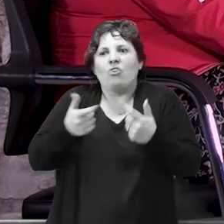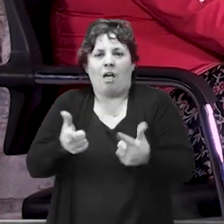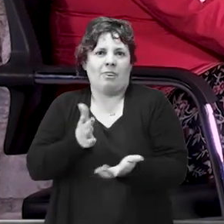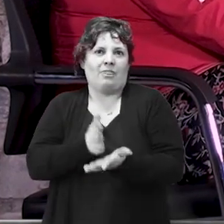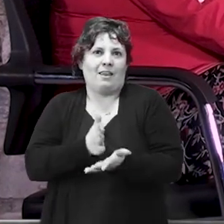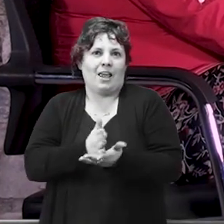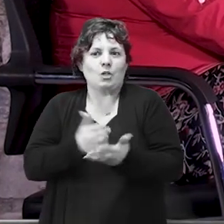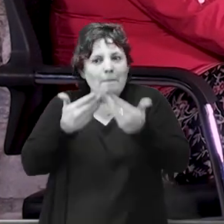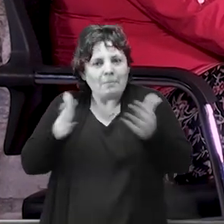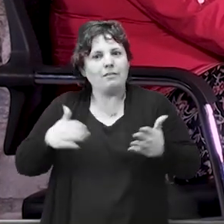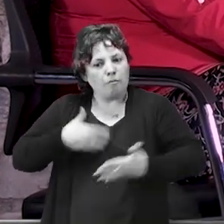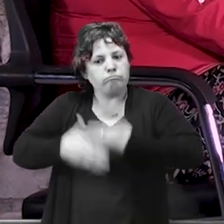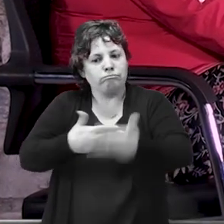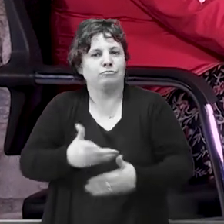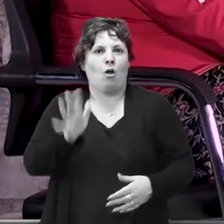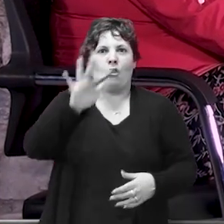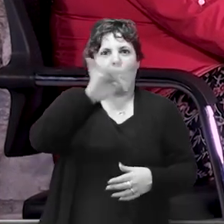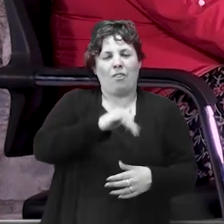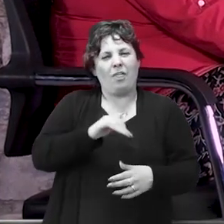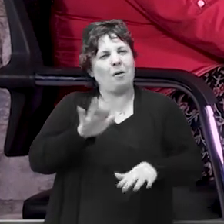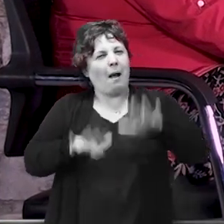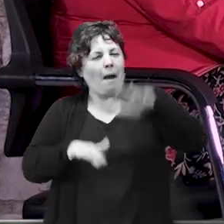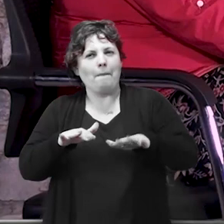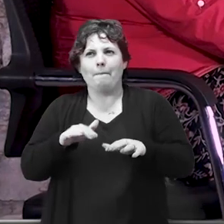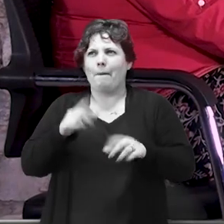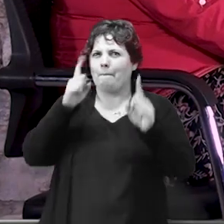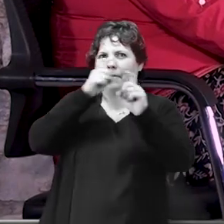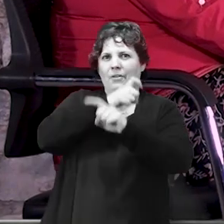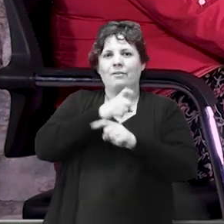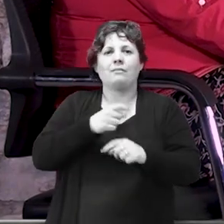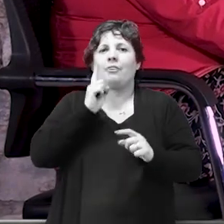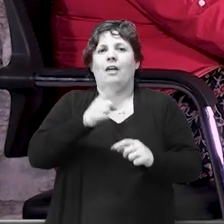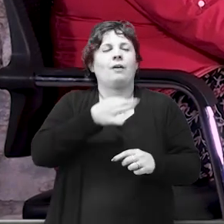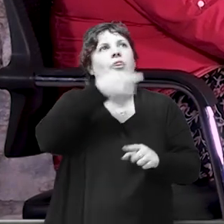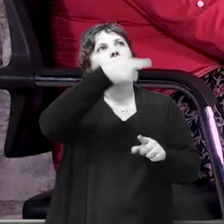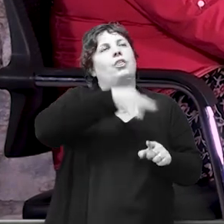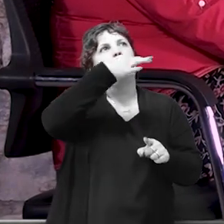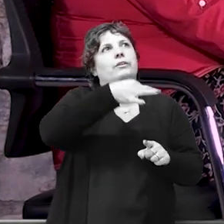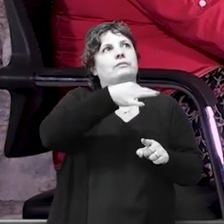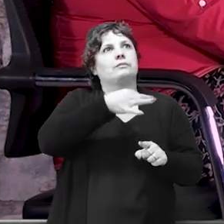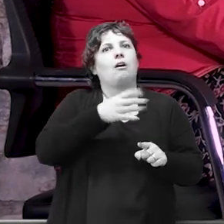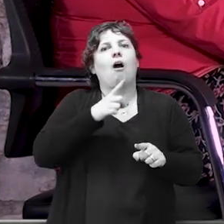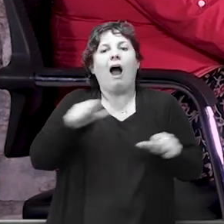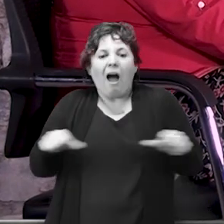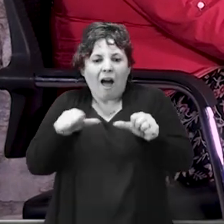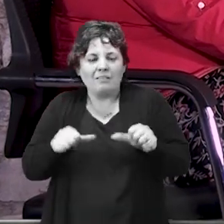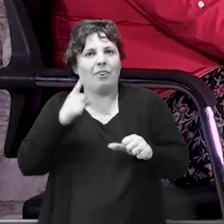que ponerlos en lo cotidiano ser coherente entre lo que uno dice y lo que uno hace